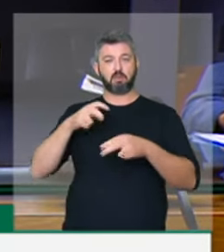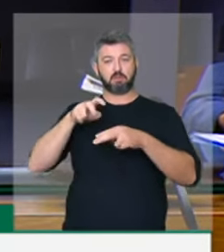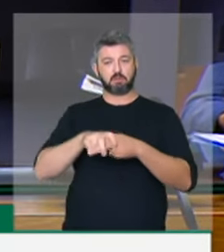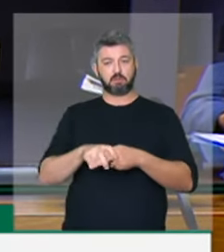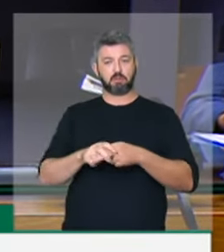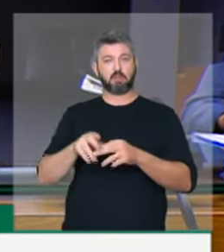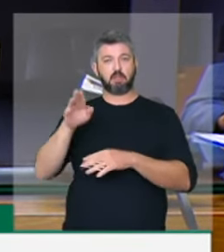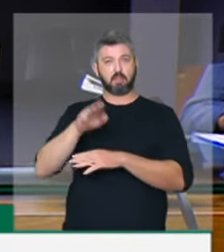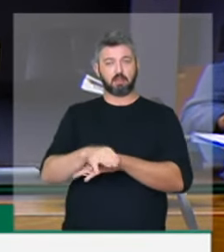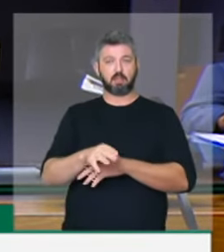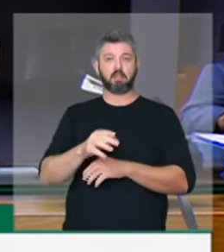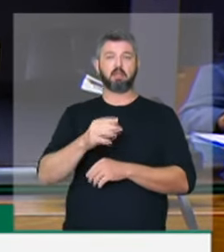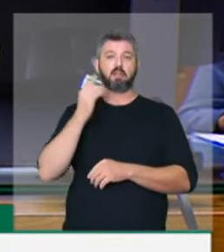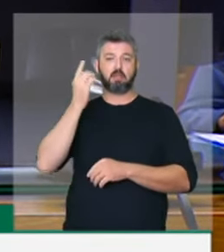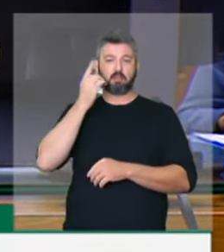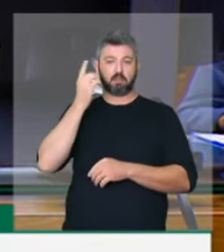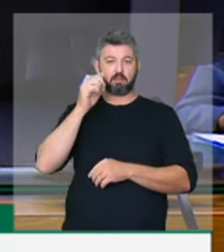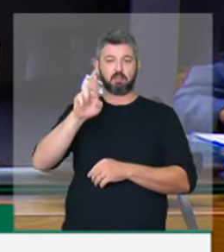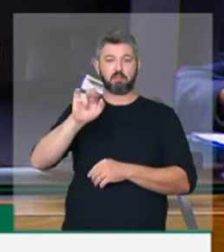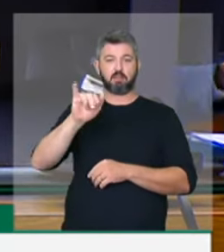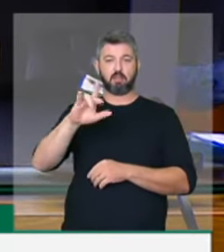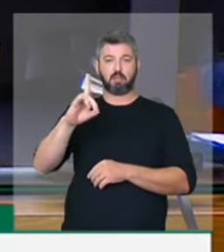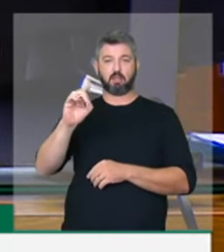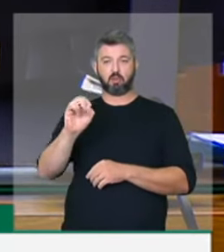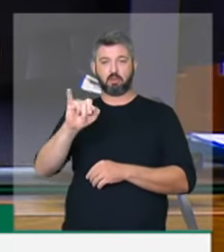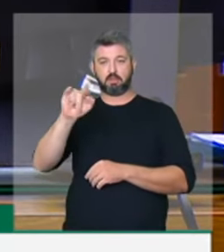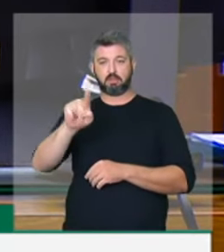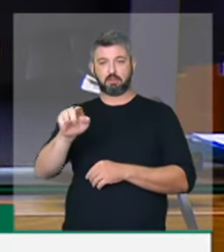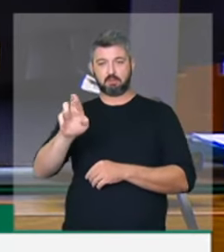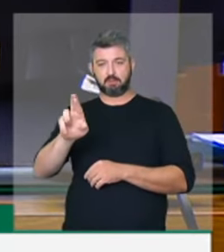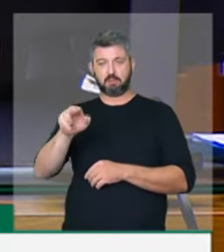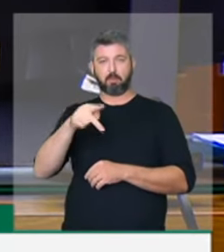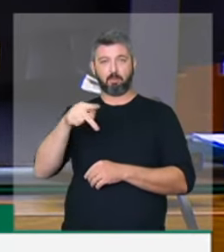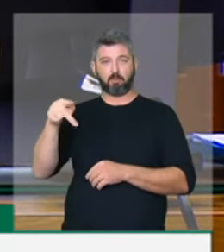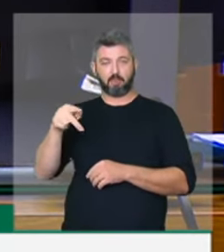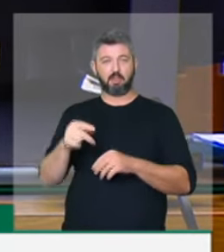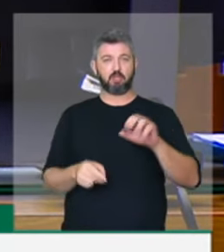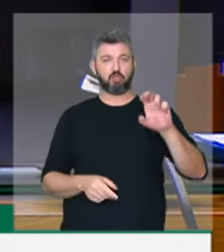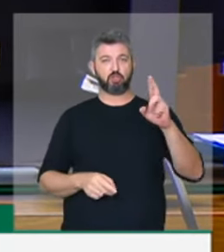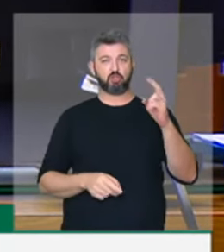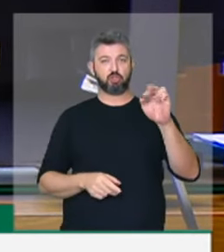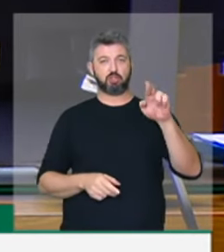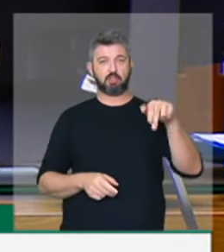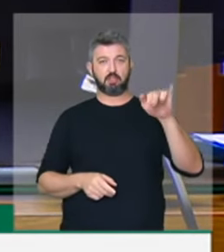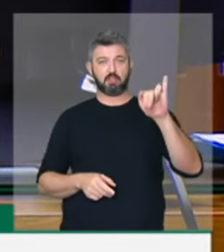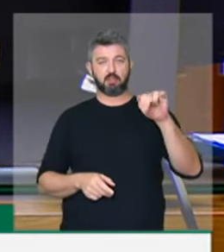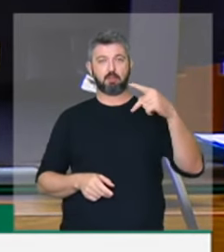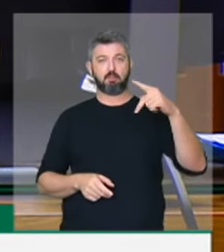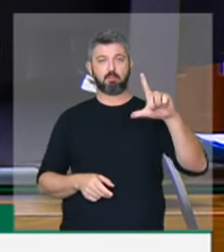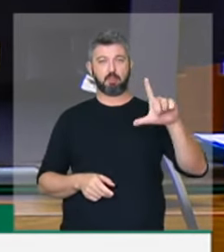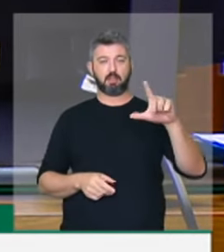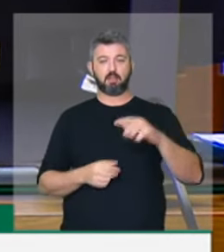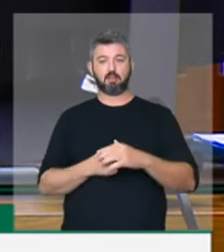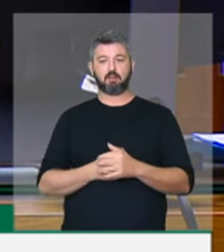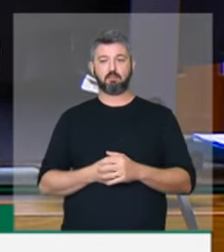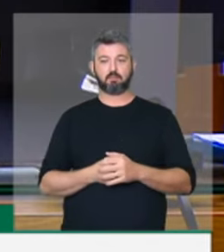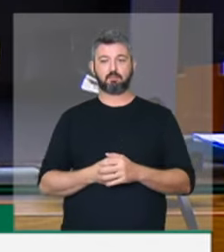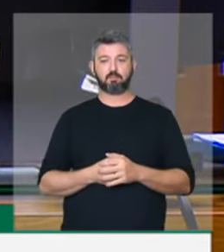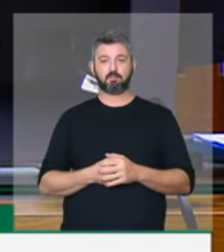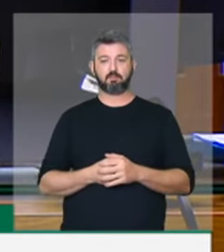MESA, DEPUTADO RICARDO IZAR, LIDERANÇA DO PP E DEPUTADO CHERINI, LIDERANÇA DO PL. DEPUTADO HIRAN. -- [DEPUTADO]: SENHOR PRESIDENTE, SENHORAS E SENHORES DEPUTADOS, EU QUERO